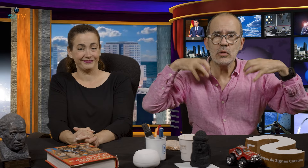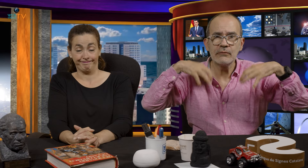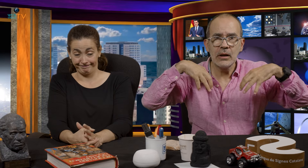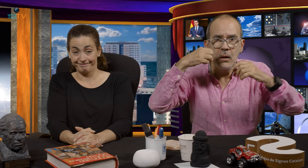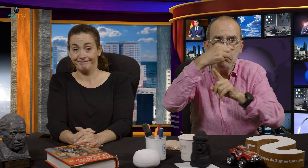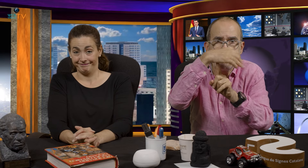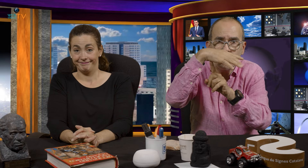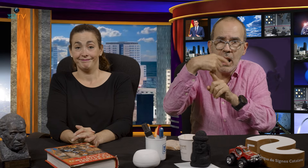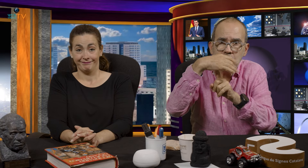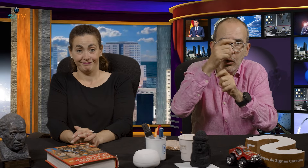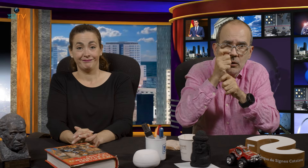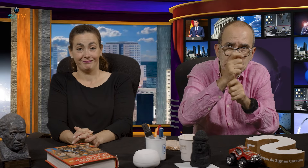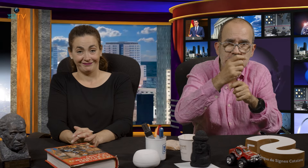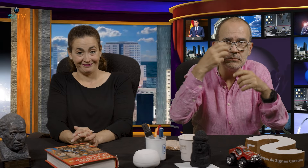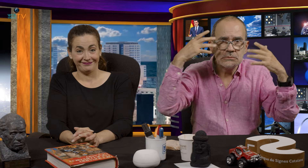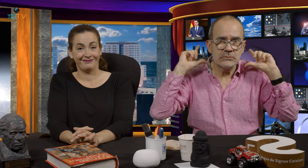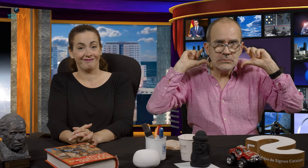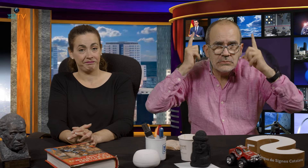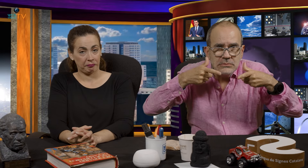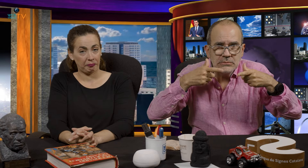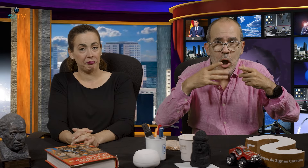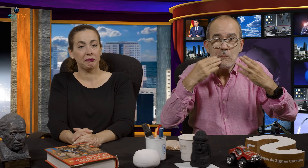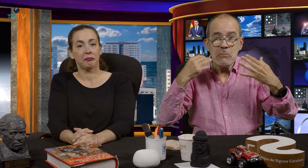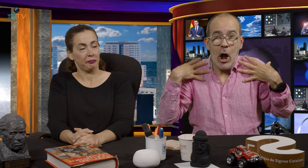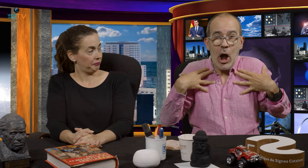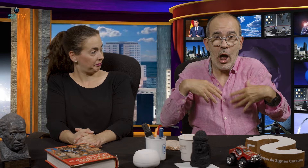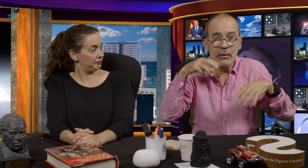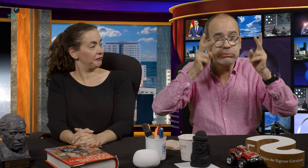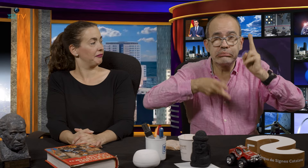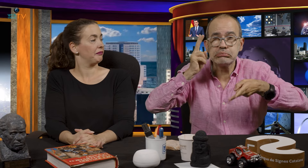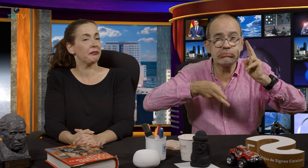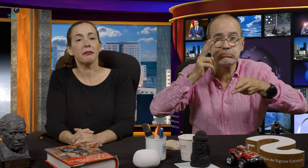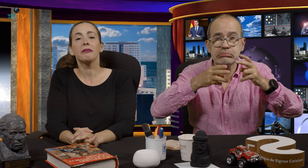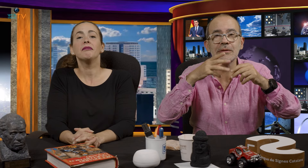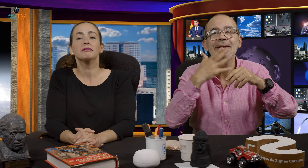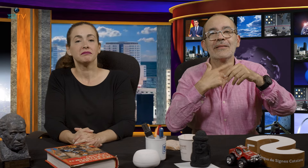De hecho, llevábamos paraguas y chubasquero porque quedábamos mojados.